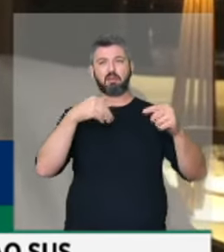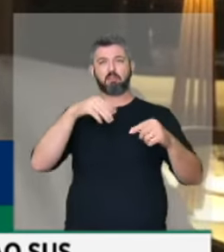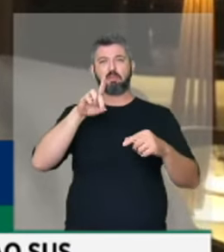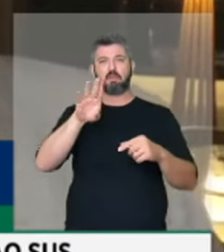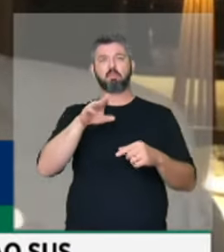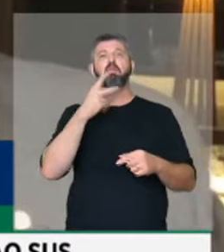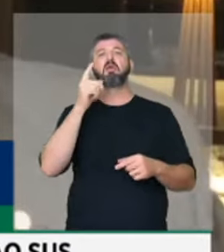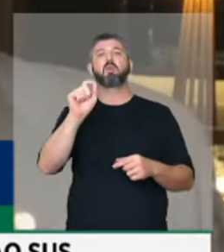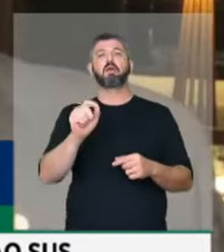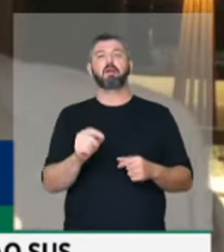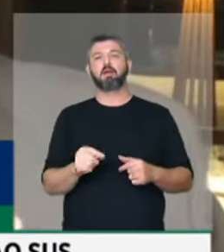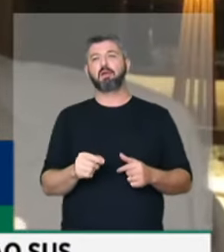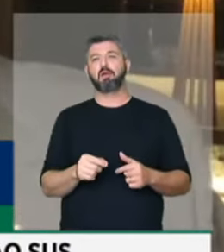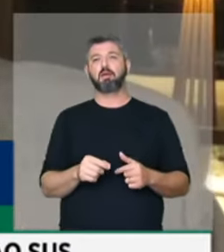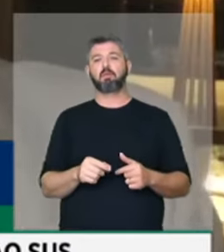PMDB DIZENDO QUE AS UPAS DO